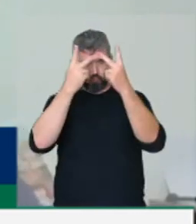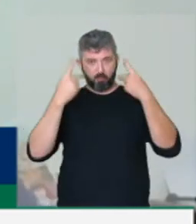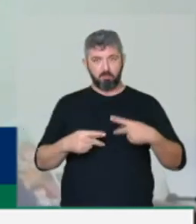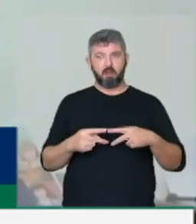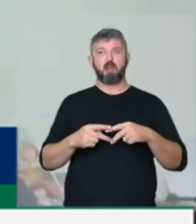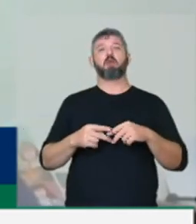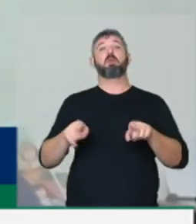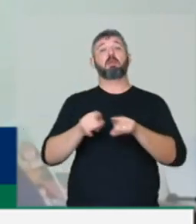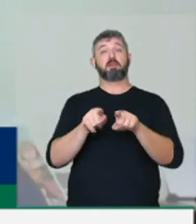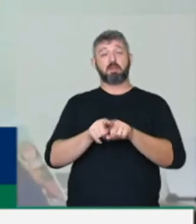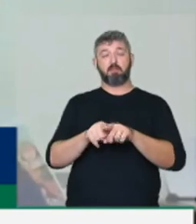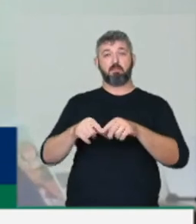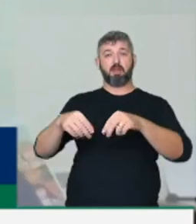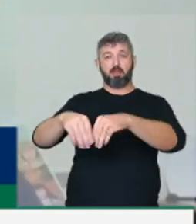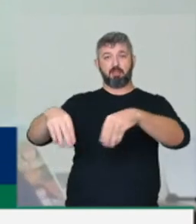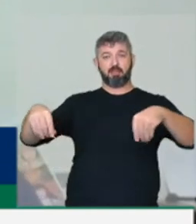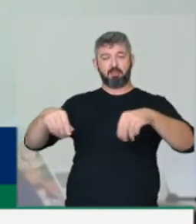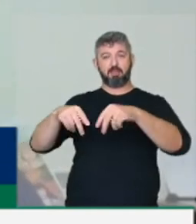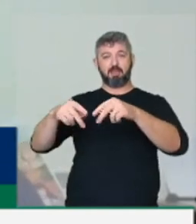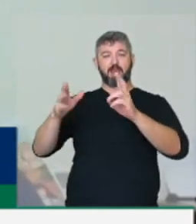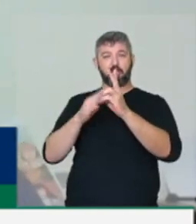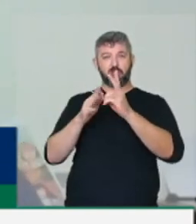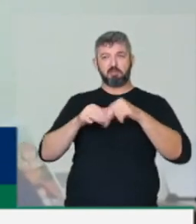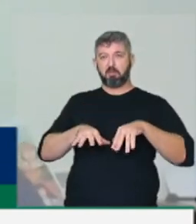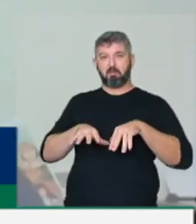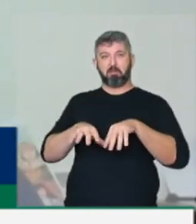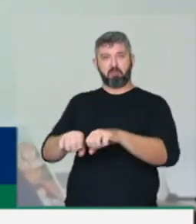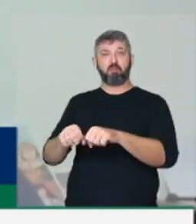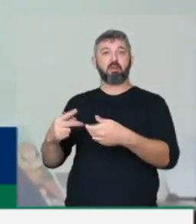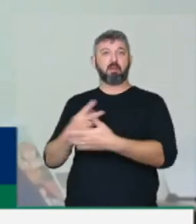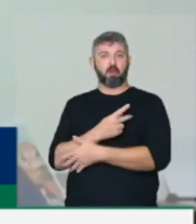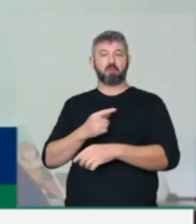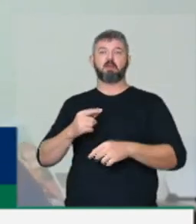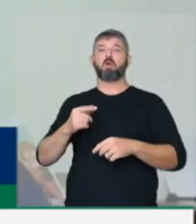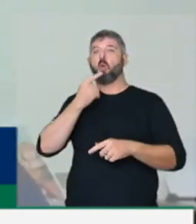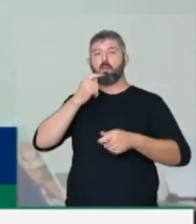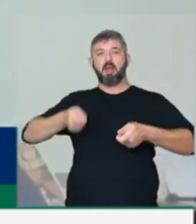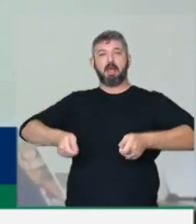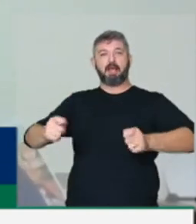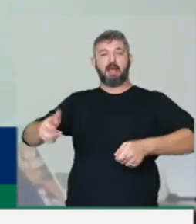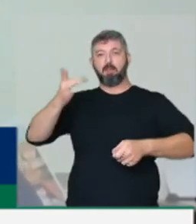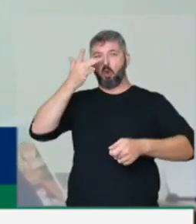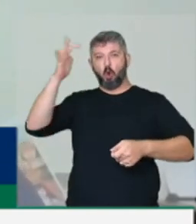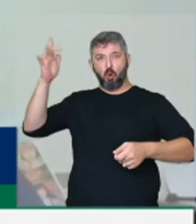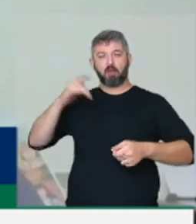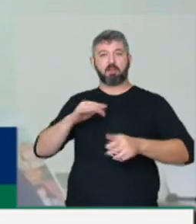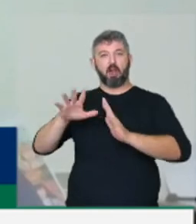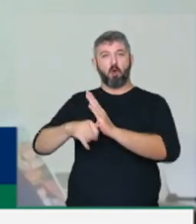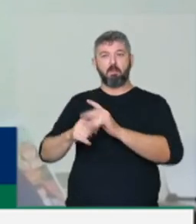DIREITOS HUMANOS. POR GARIMPEIROS... QUE CONTAMINA A ÁGUA DOS RIOS QUE... AS COMUNIDADES INDÍGENAS CONSOMEM E QUE VÃO ALÉM DAS TERRAS INDÍGENAS. ENGANA-SE